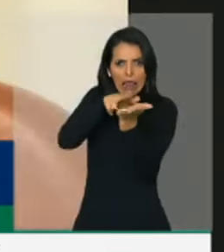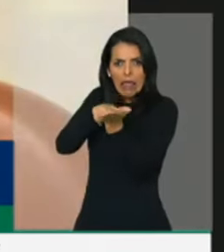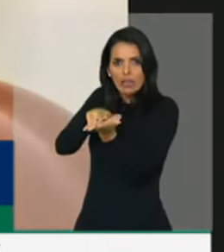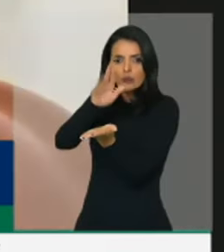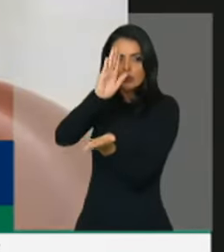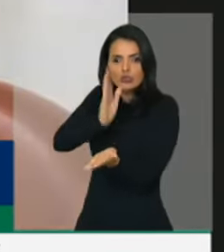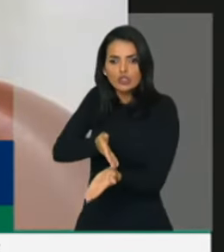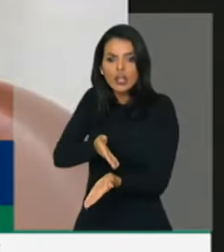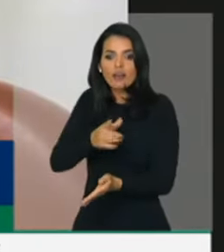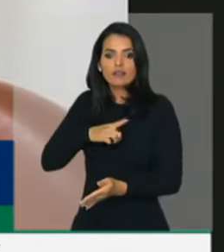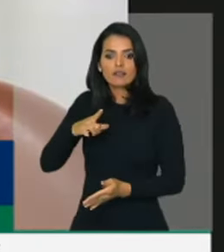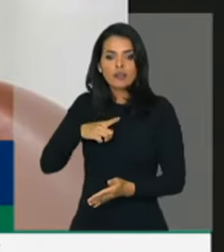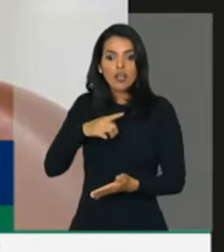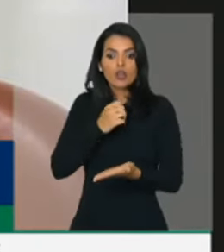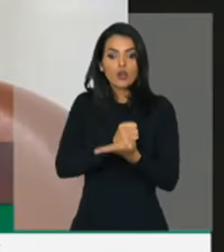POSSAM PARTICIPAR DESSE NOVO